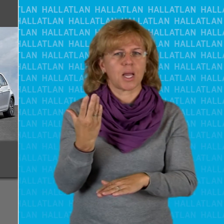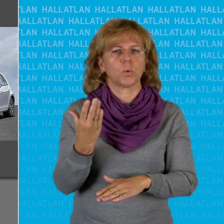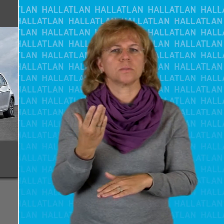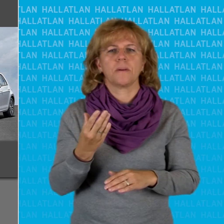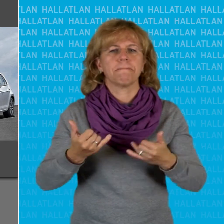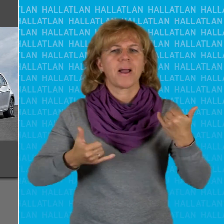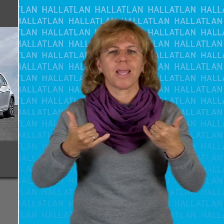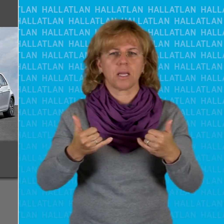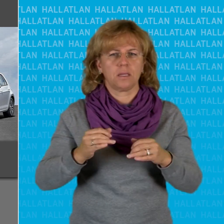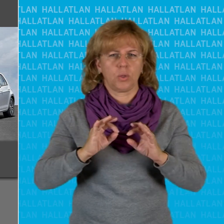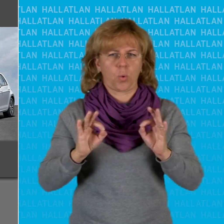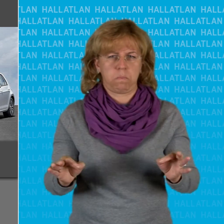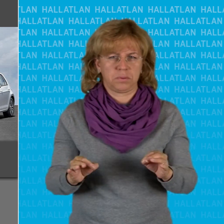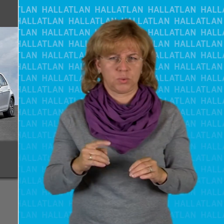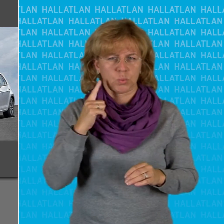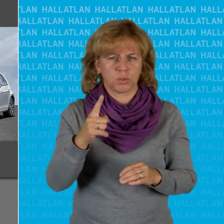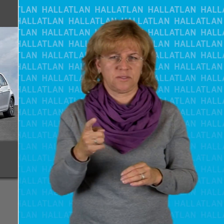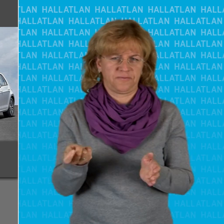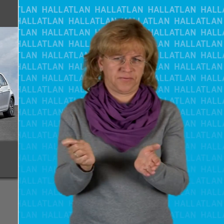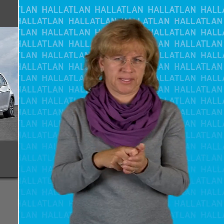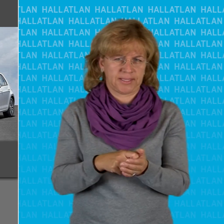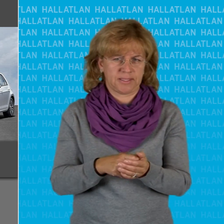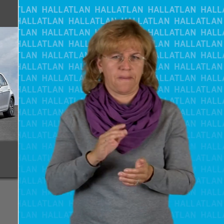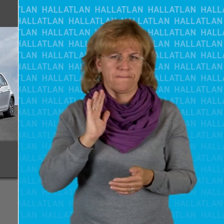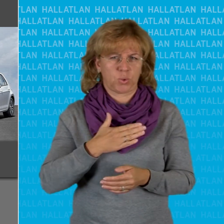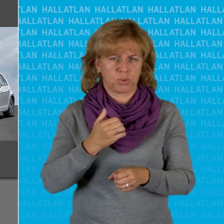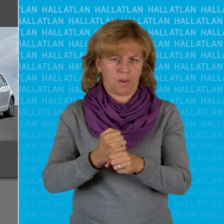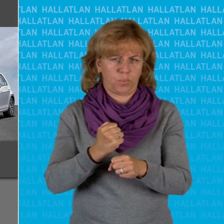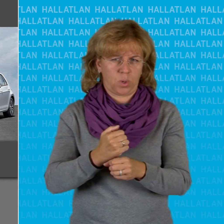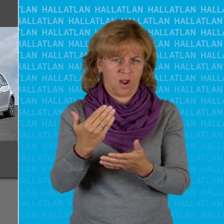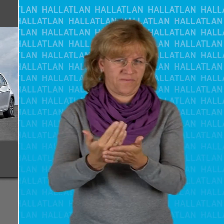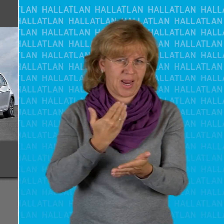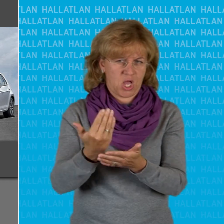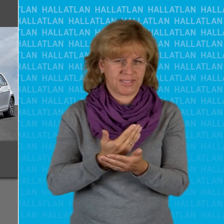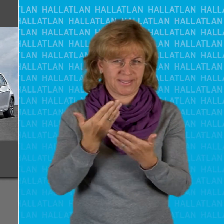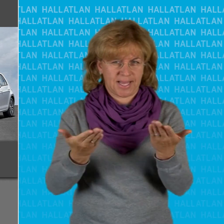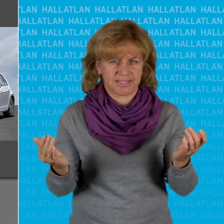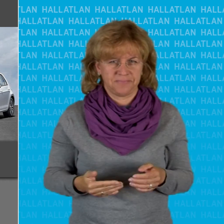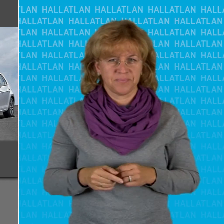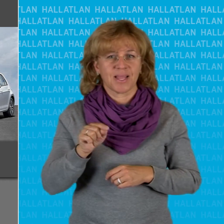és kiderül, mennyiben lehet az elektromos járműveket a posta munkájában használni.